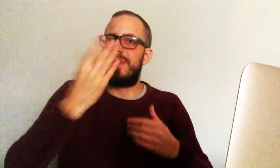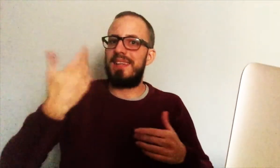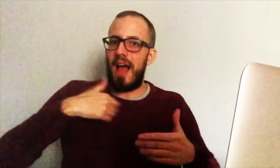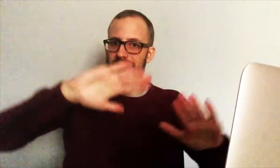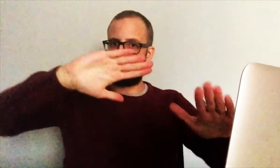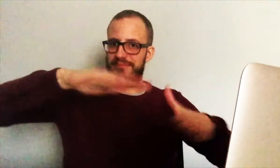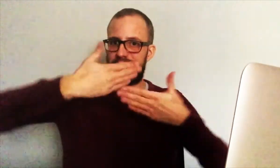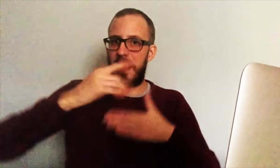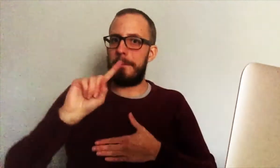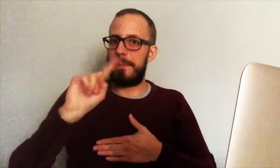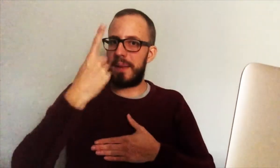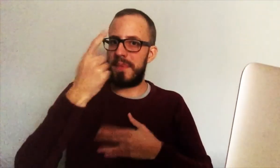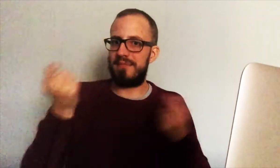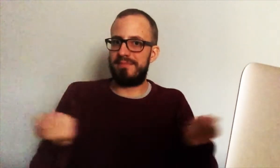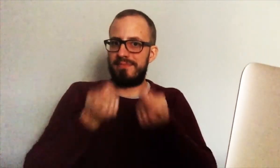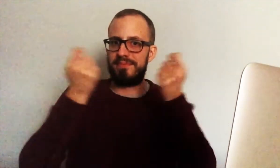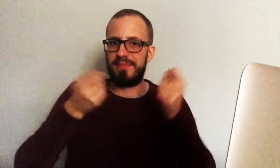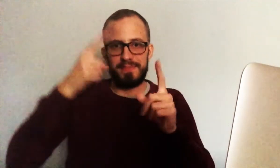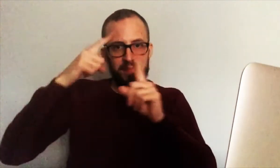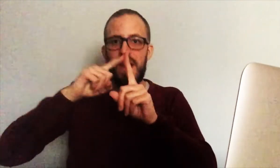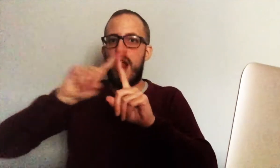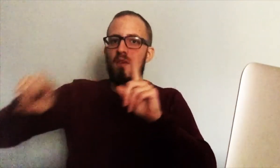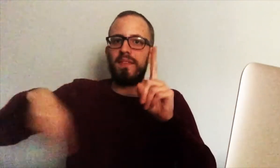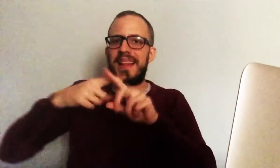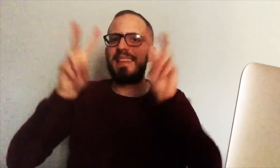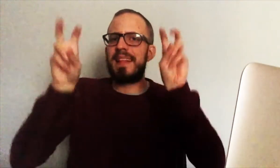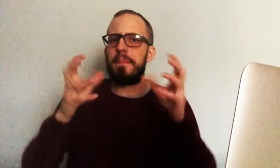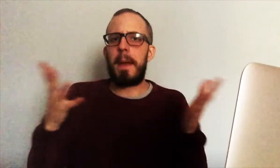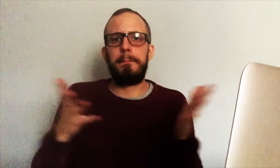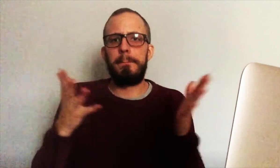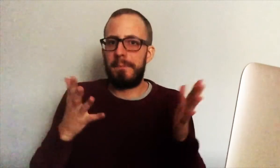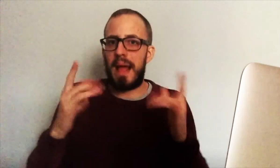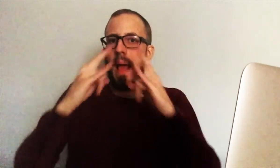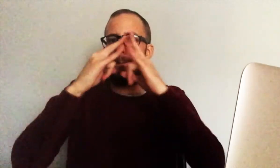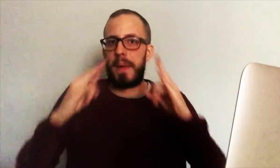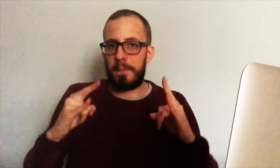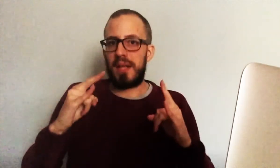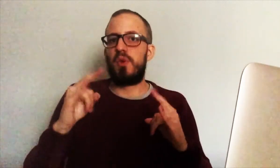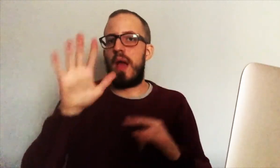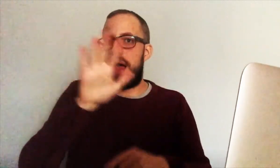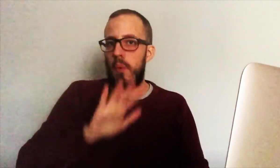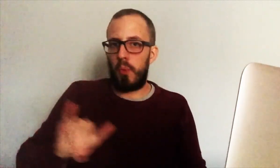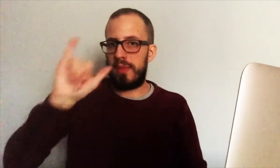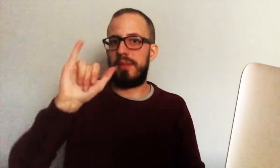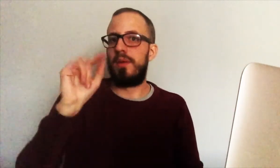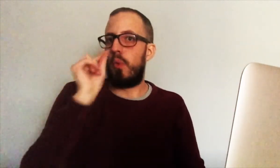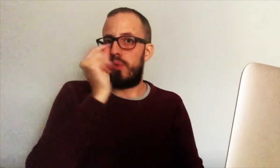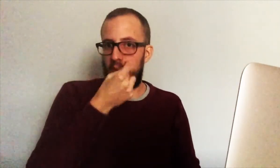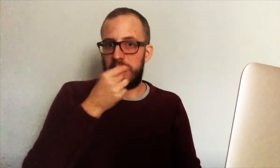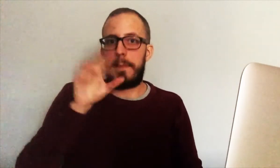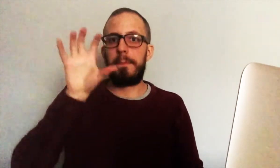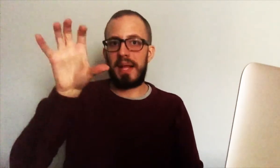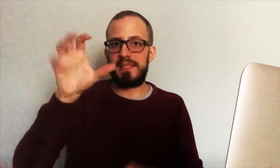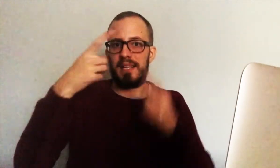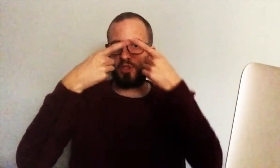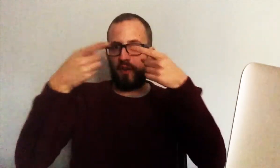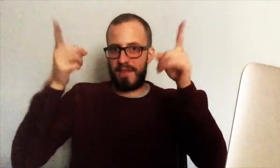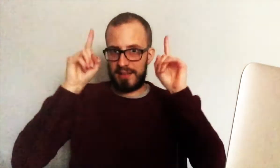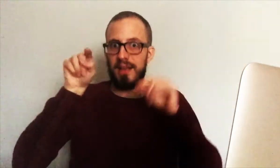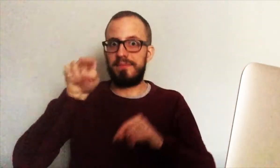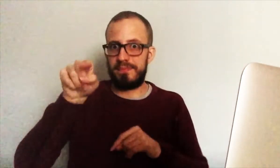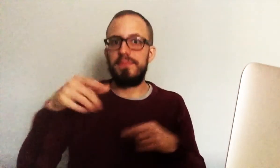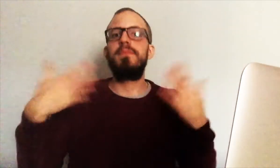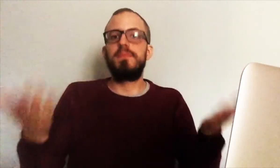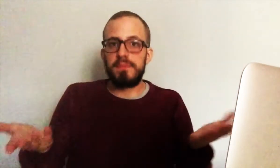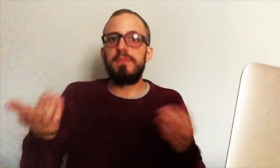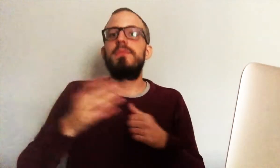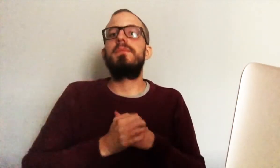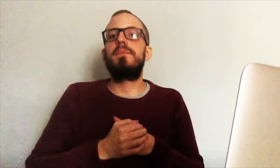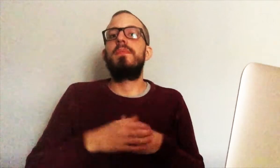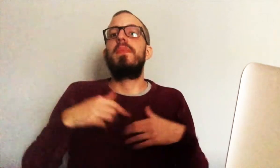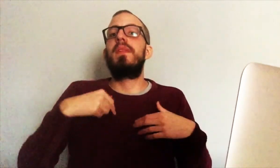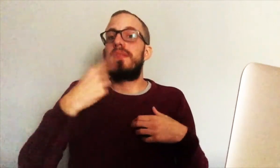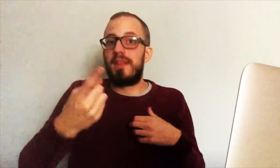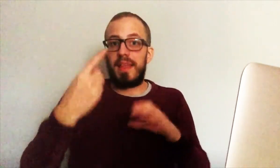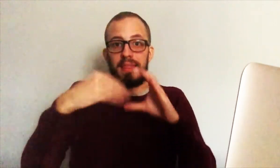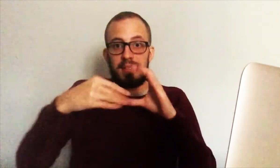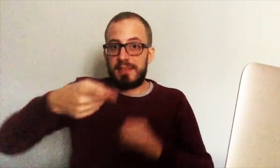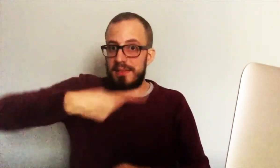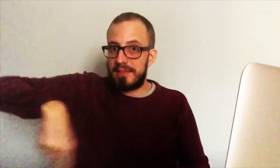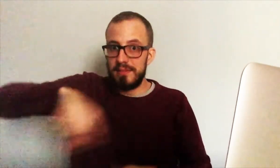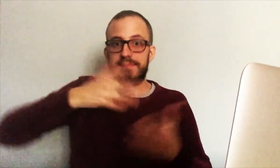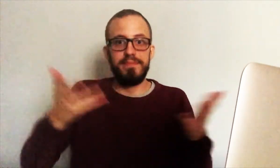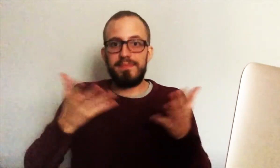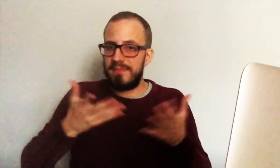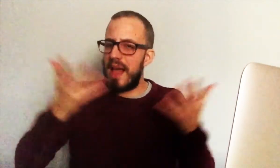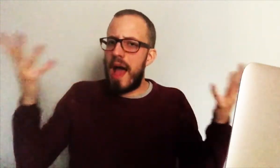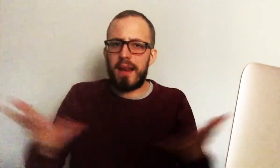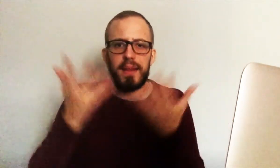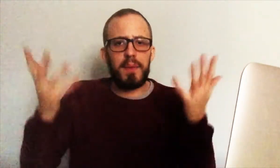Ya tenéis el primer anuncio del EUDY Junior Camp 2018, y desde la CJS-CNSE animamos a